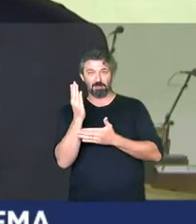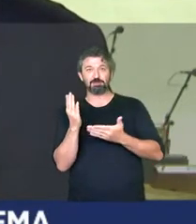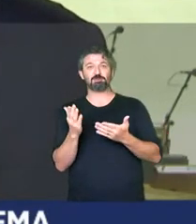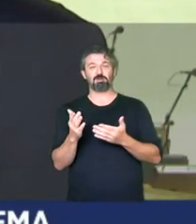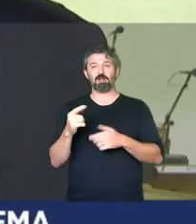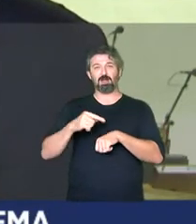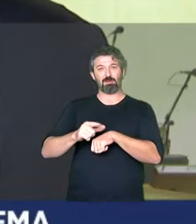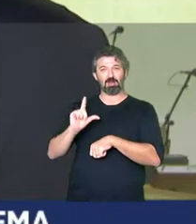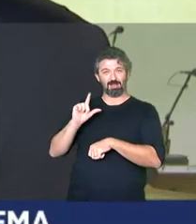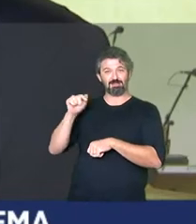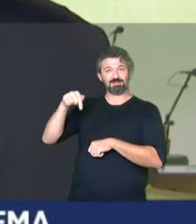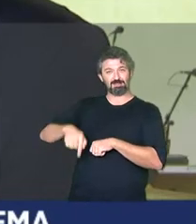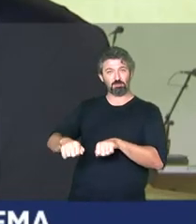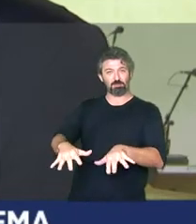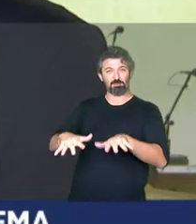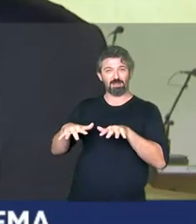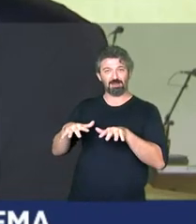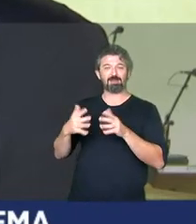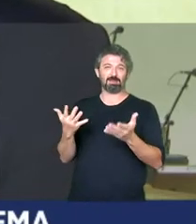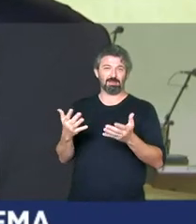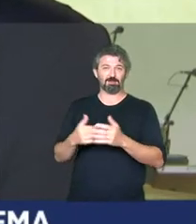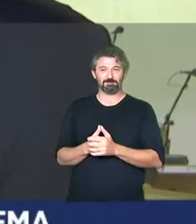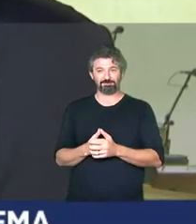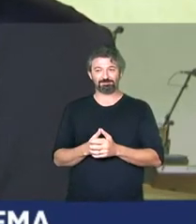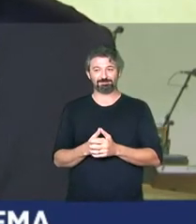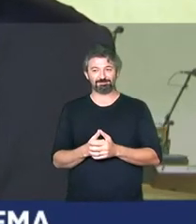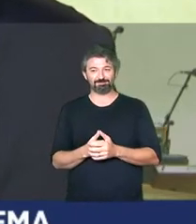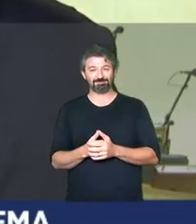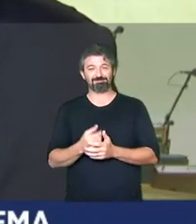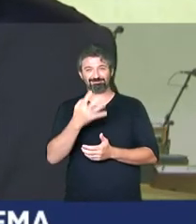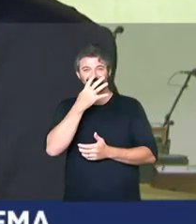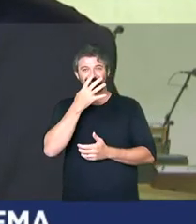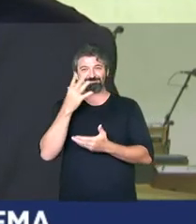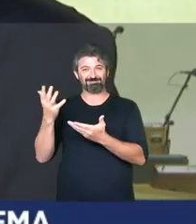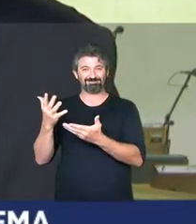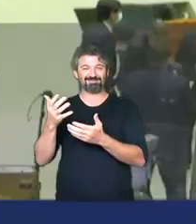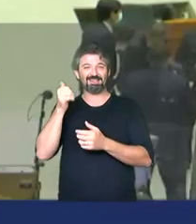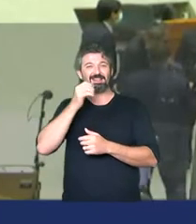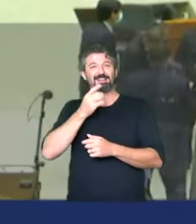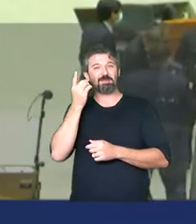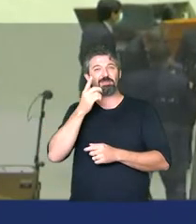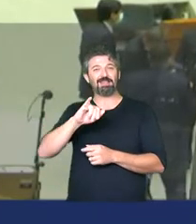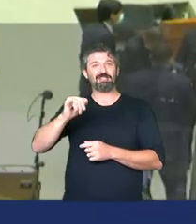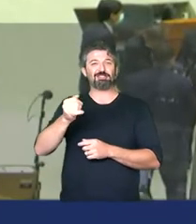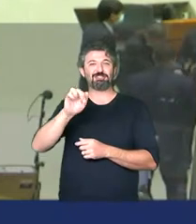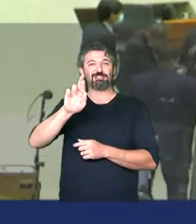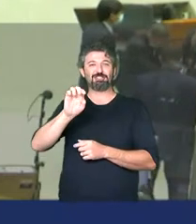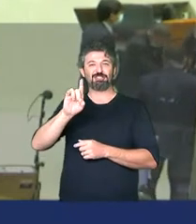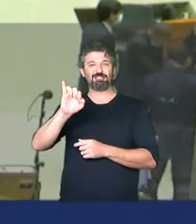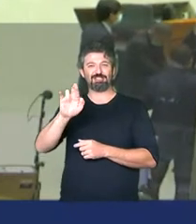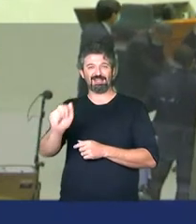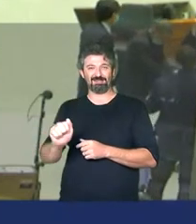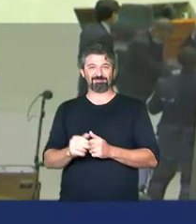CONVEM ERRADO A SUA APROVAÇÃ O, AGORA HÁ POUCO AQUI NO PLENÁRIO DA CÂMARA DOS DEPUTADOS. VAMOS ACOMPANHAR